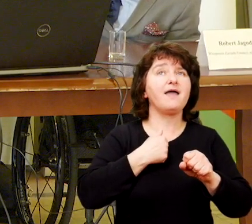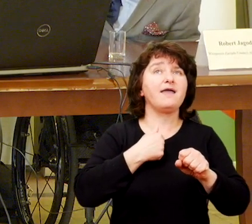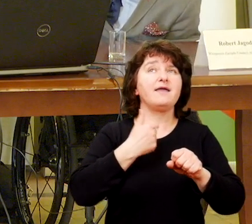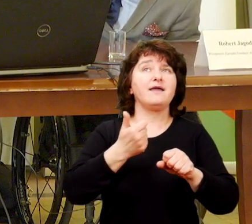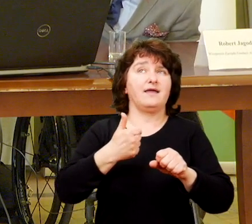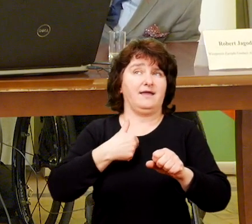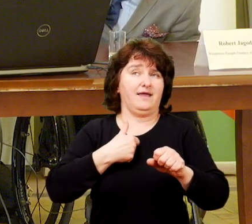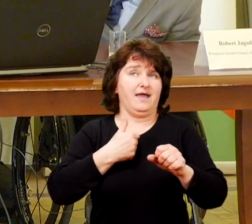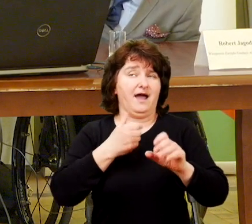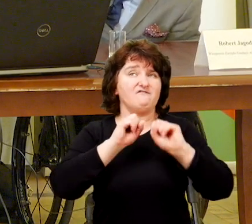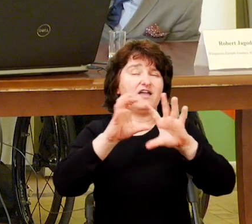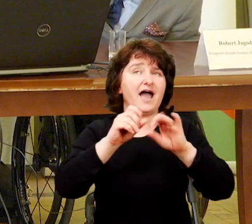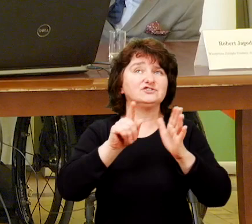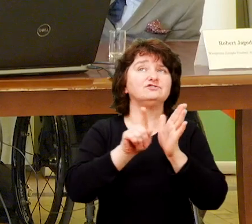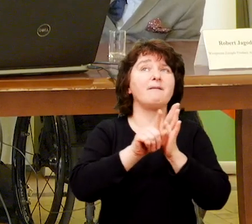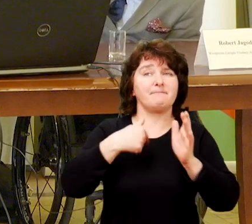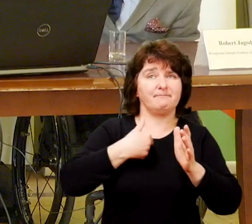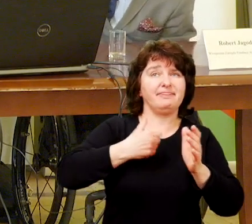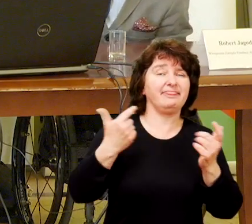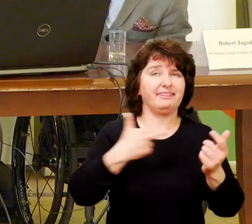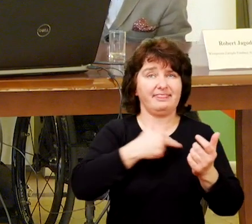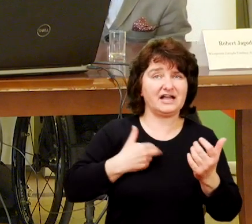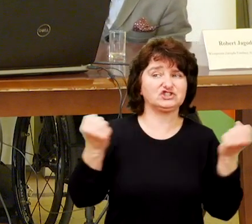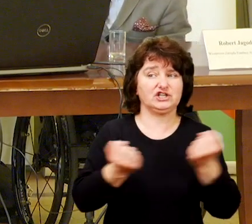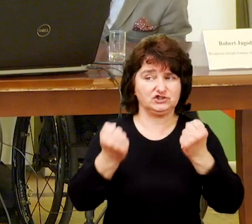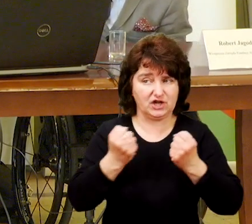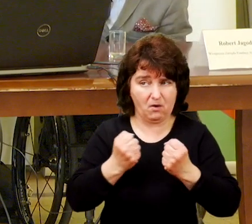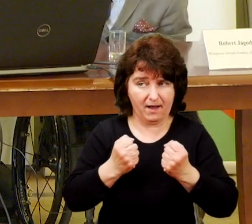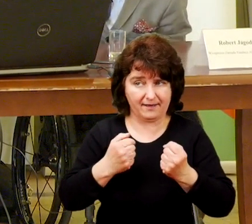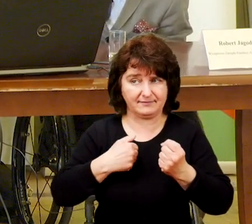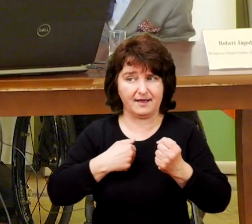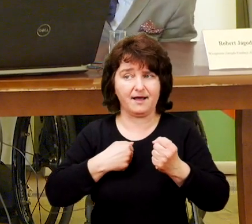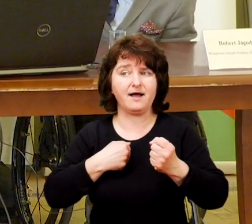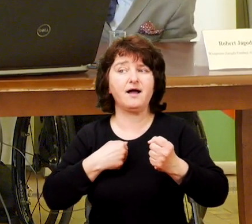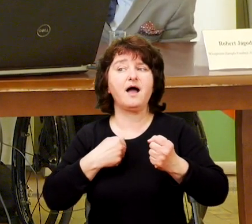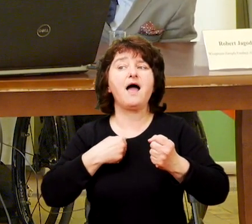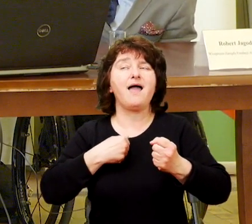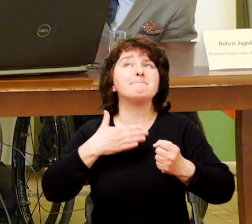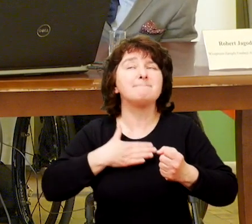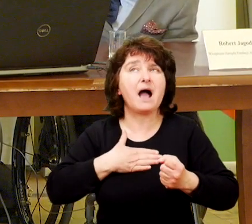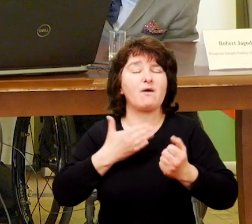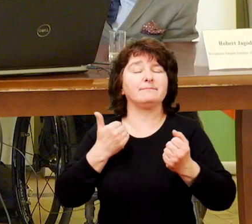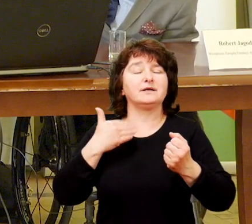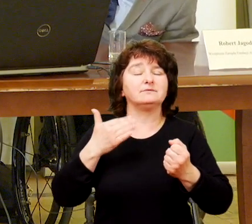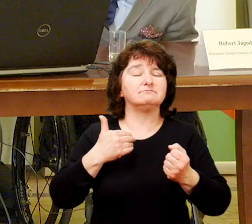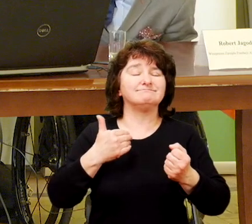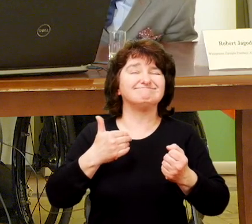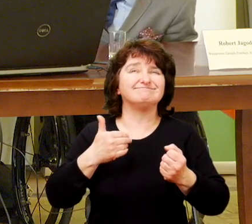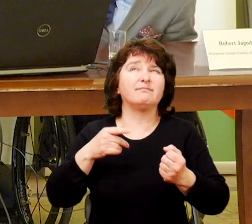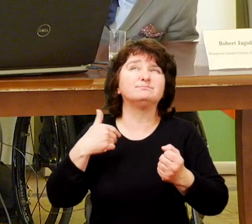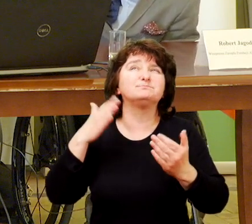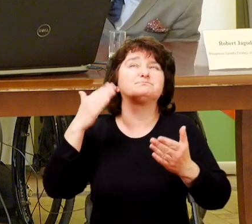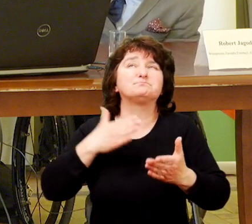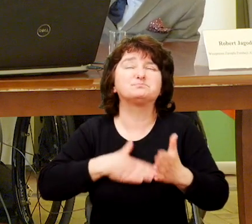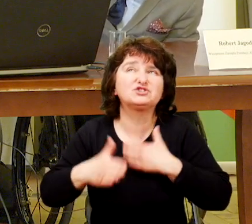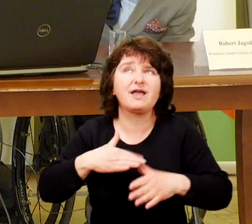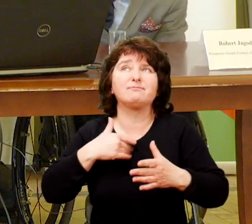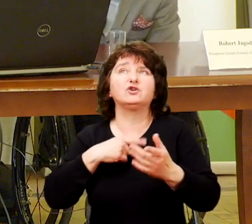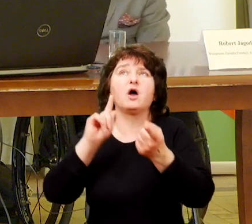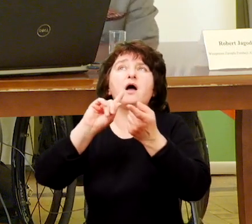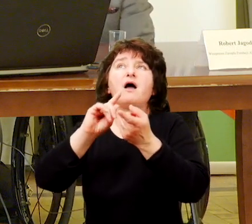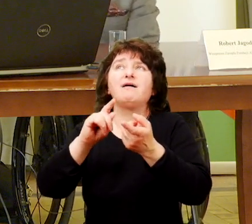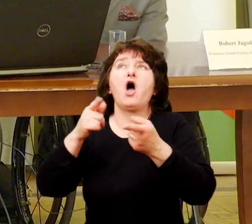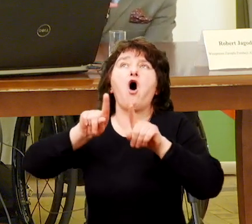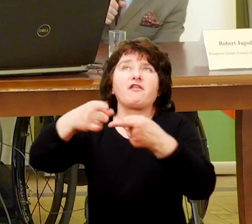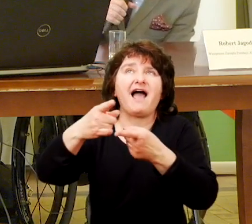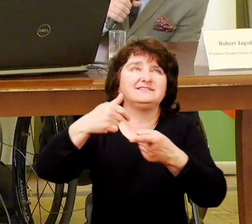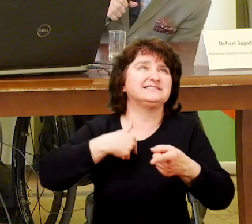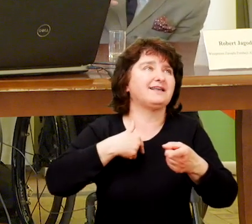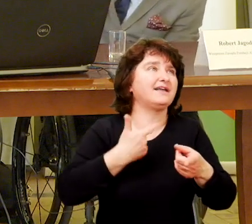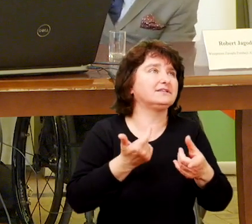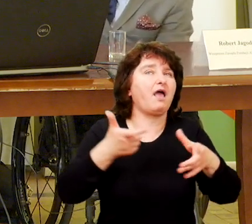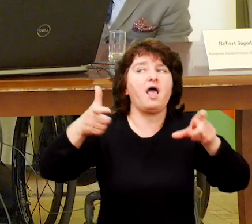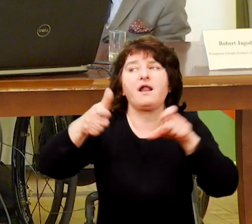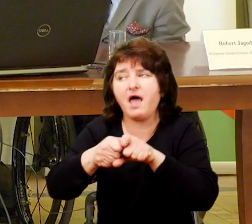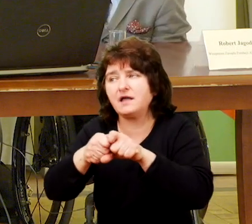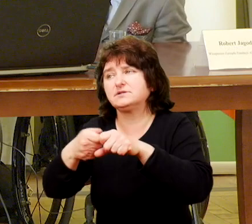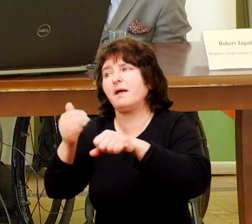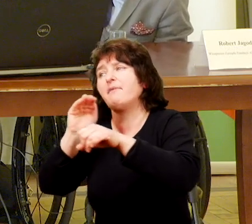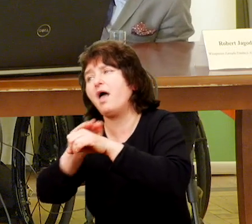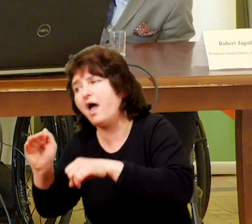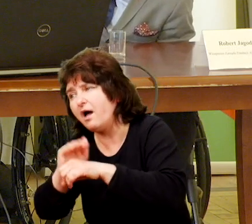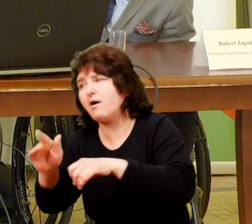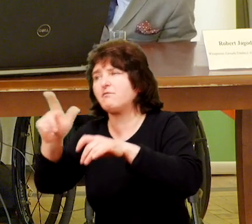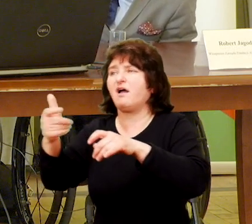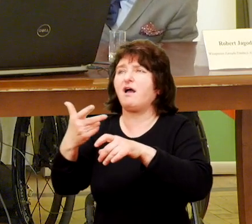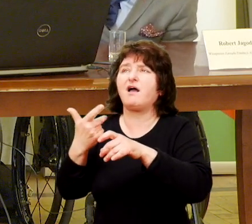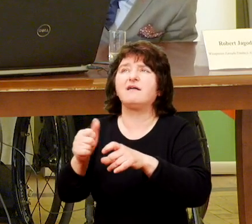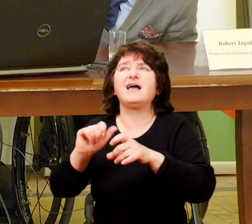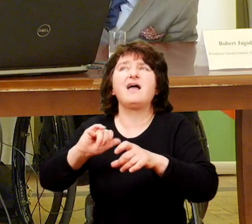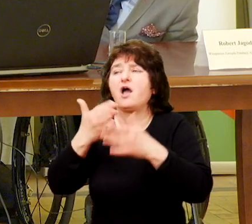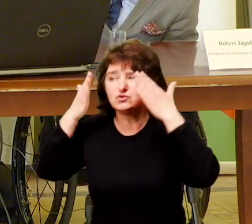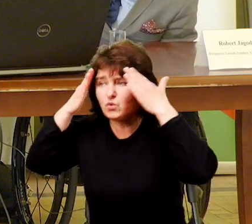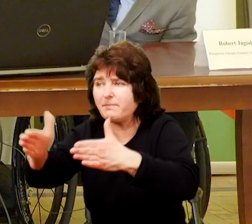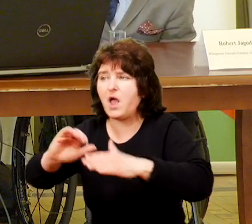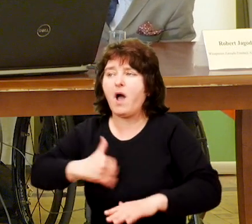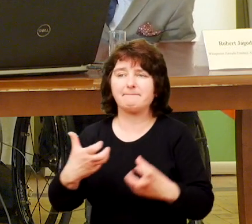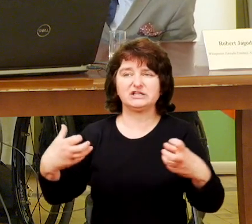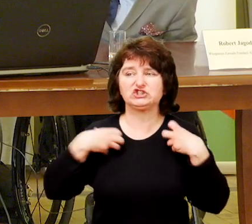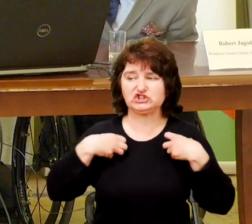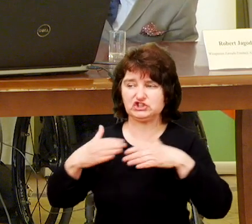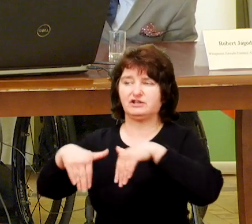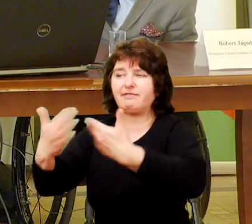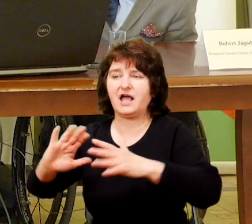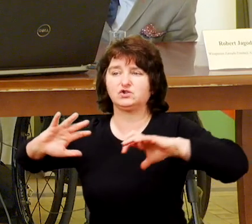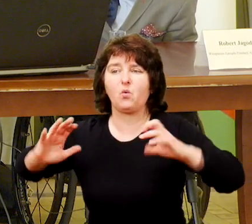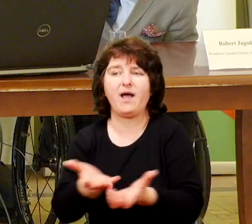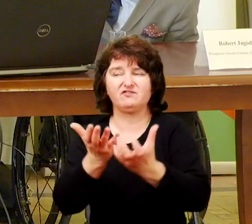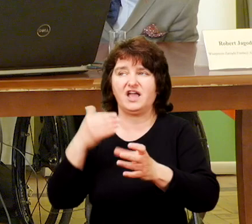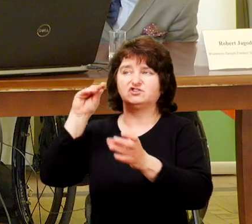na określenie organizacji, nas tak jak działamy, bo miałem przyjemność poznawać organizacje, które były wspólnotą w niedoli przepraszam za ten kolokwializm, ale raczej koncentrowały się na tym żeby nawzajem uczynić życie łatwiejszym w doświadczeniu niepełnosprawności.